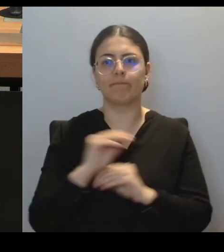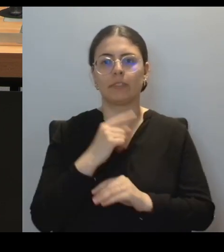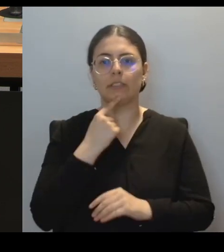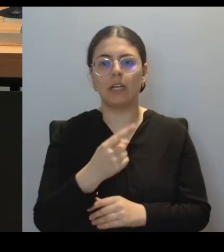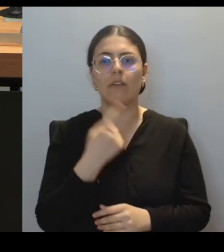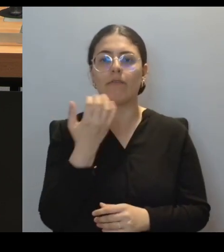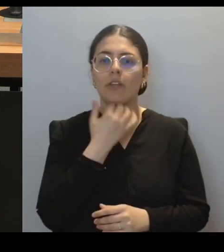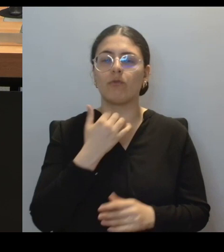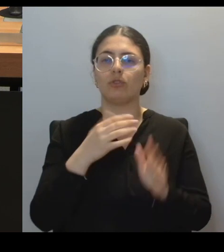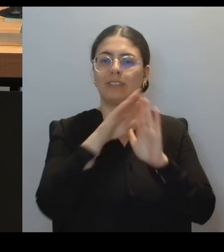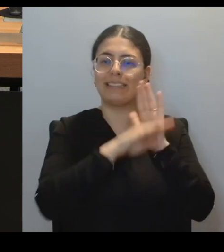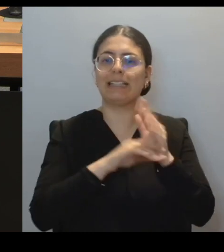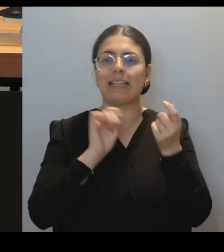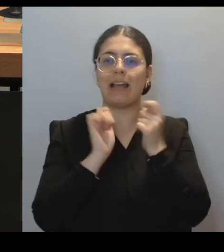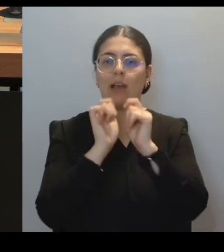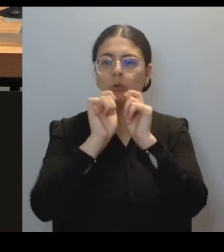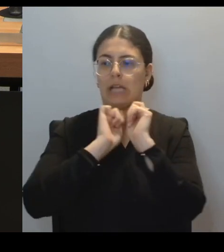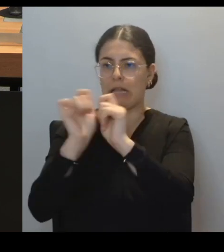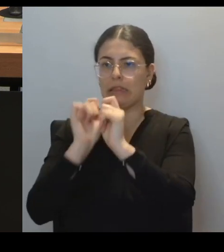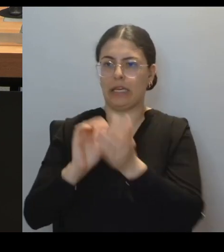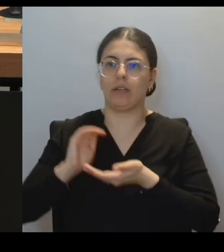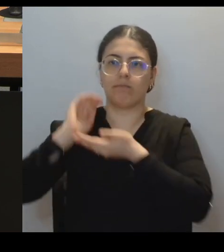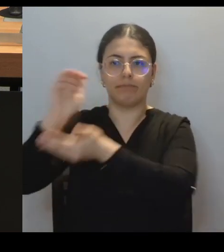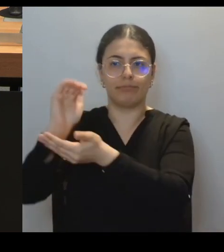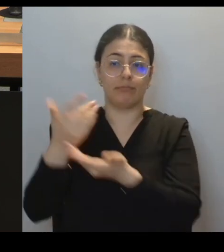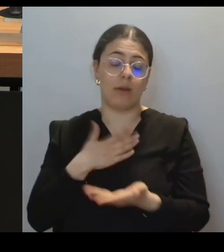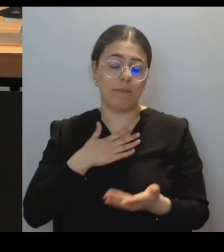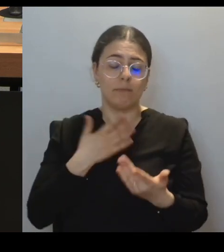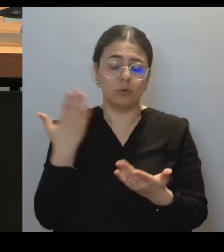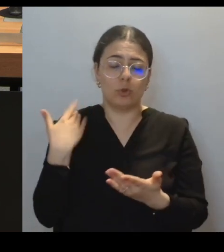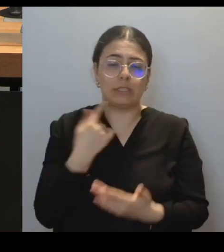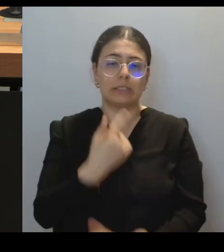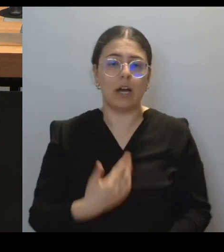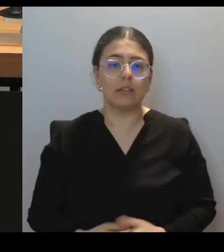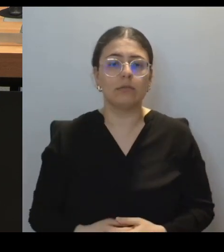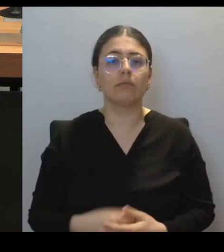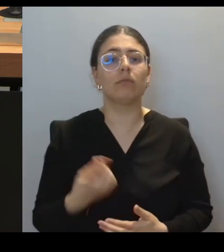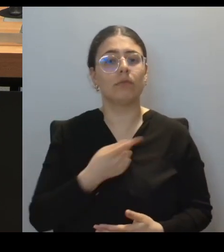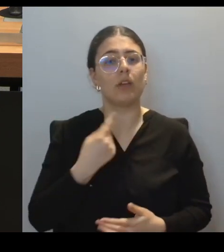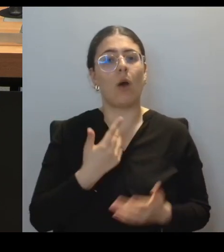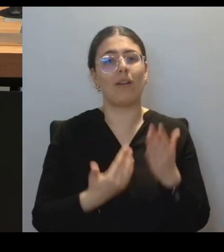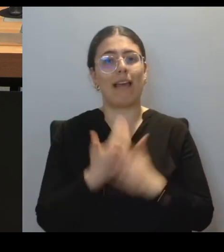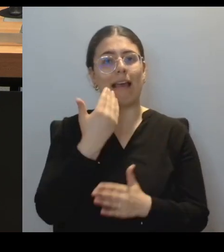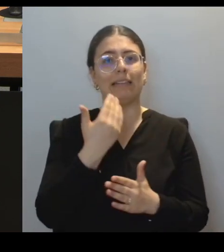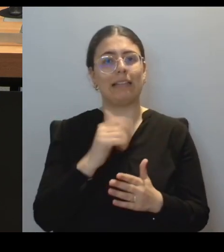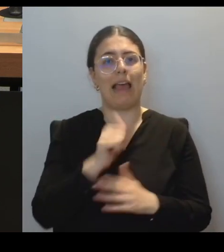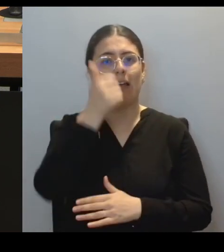Und ich bin auch froh, dass wir die erste Novellierung haben Herr Dregger hatte angekündigt, das war nur ein erster Aufschlag, und ich